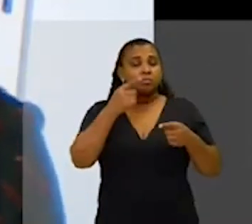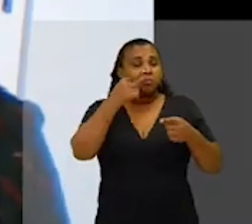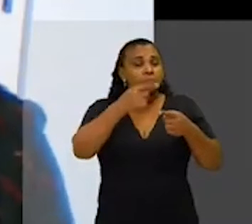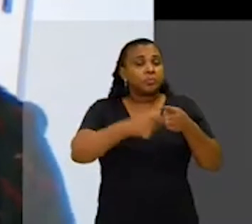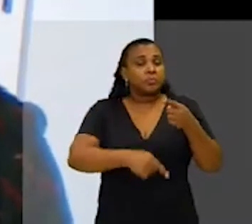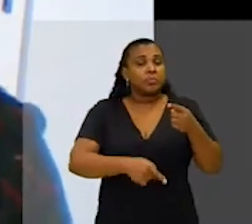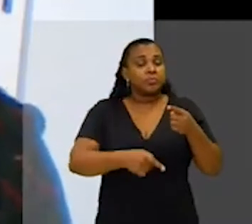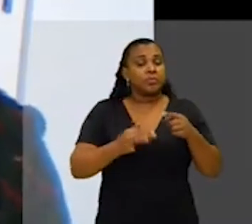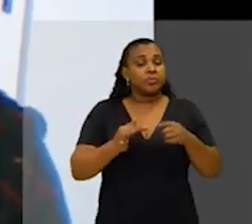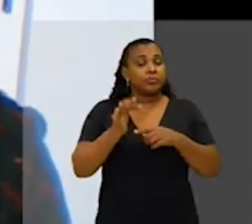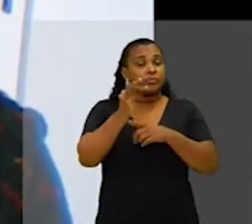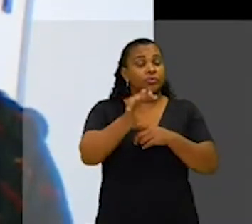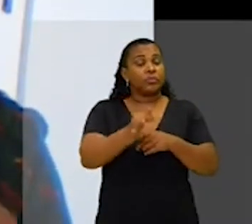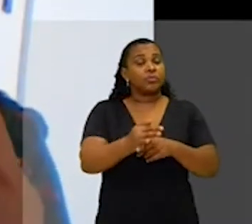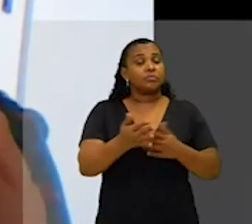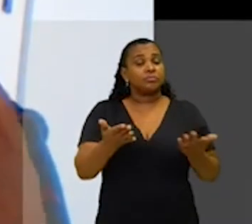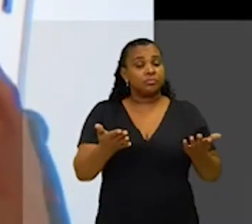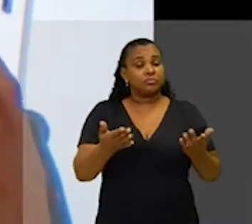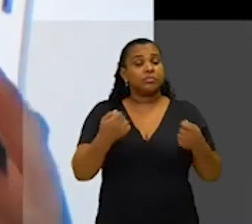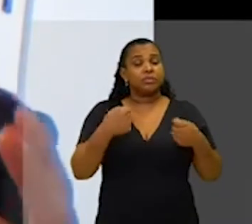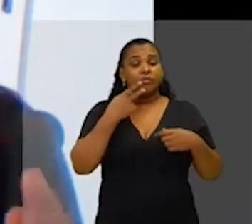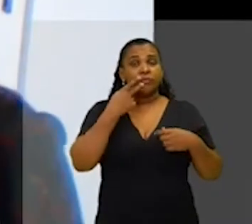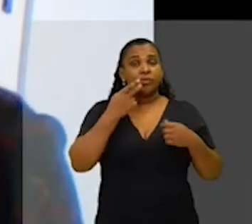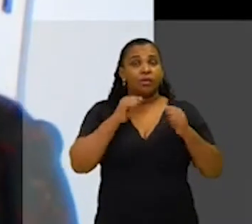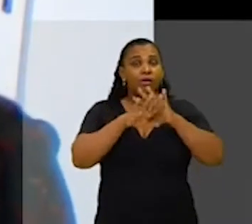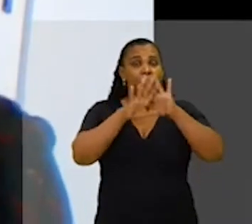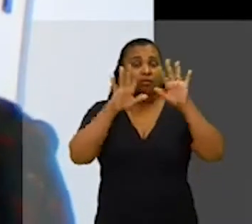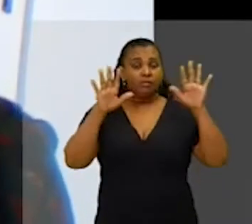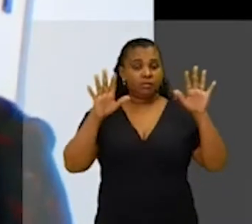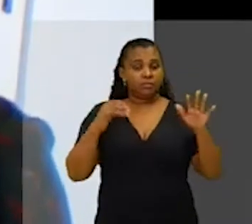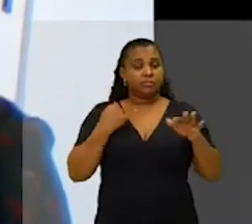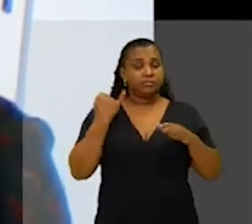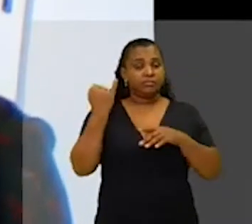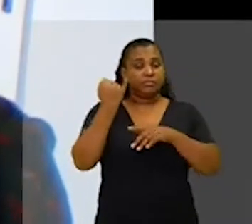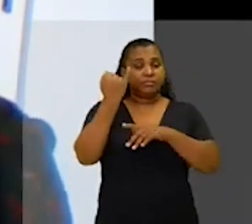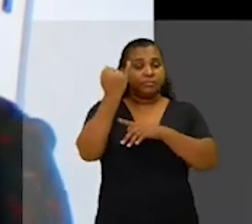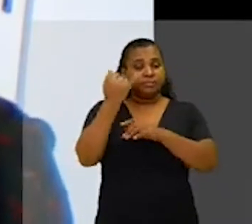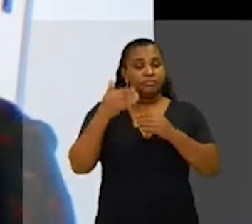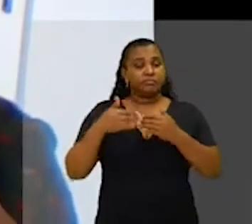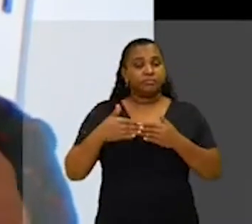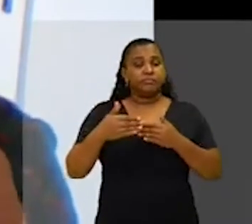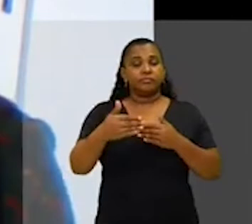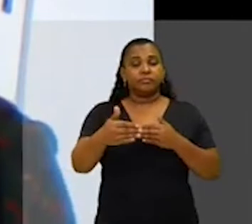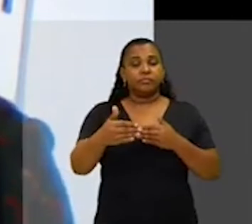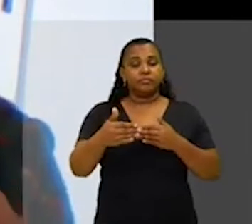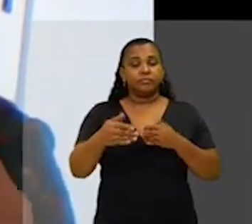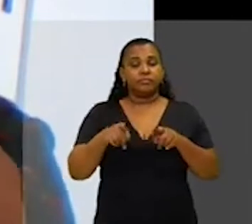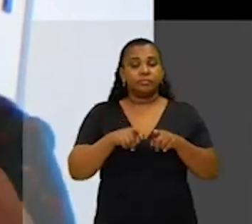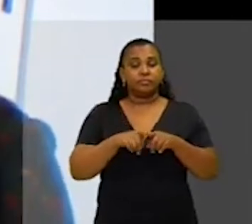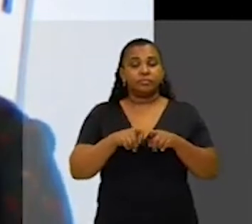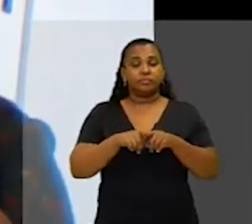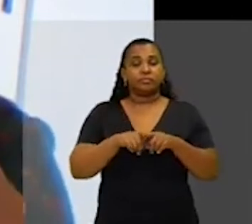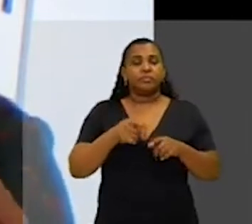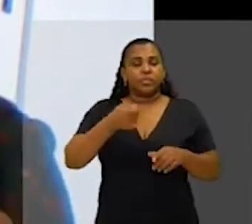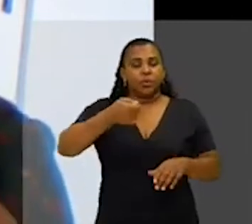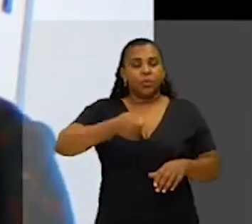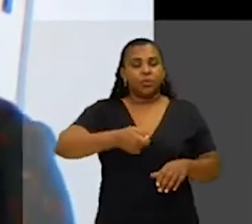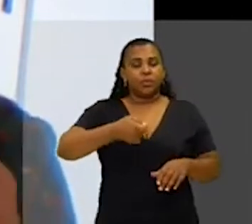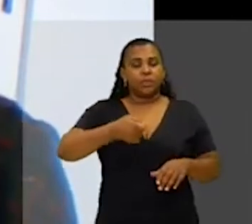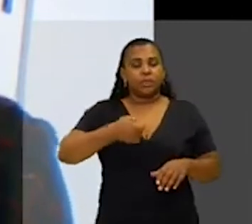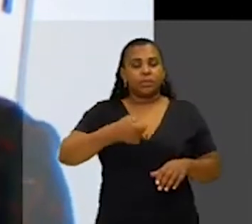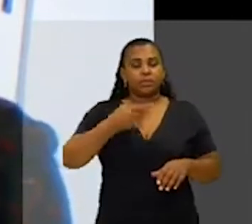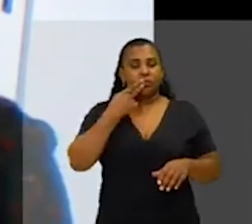então acho que é importante é a roxa nesse sentido também essa residência escrita da manifestação do